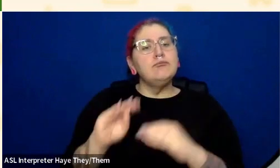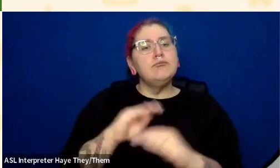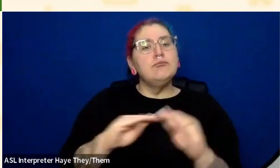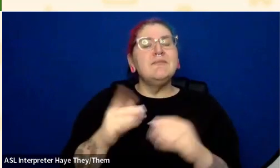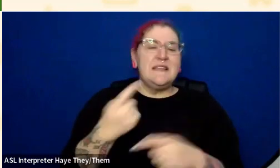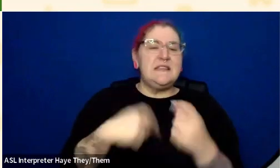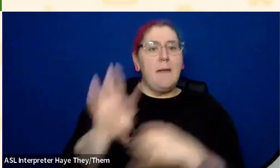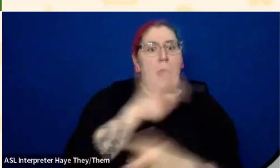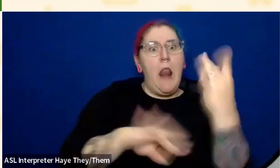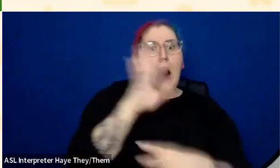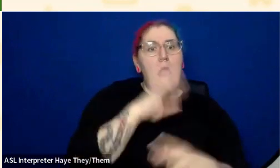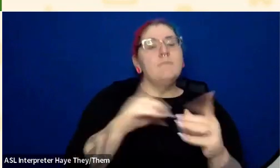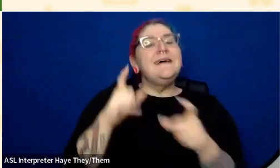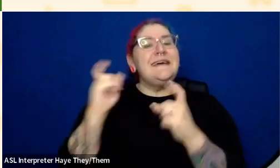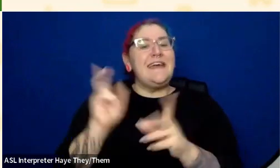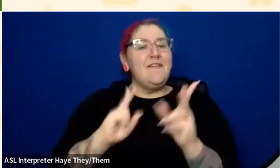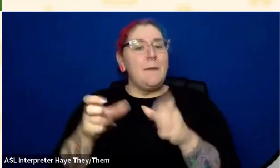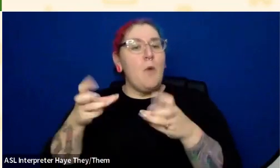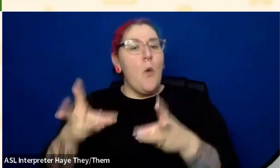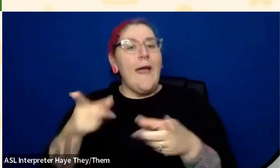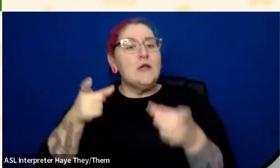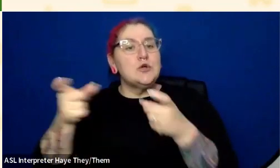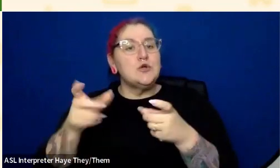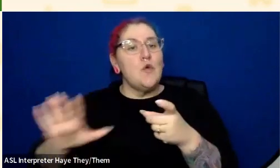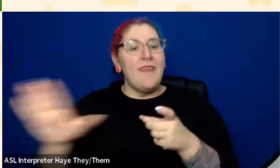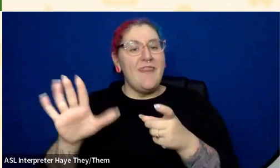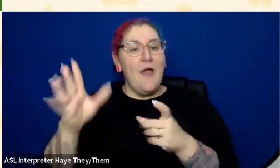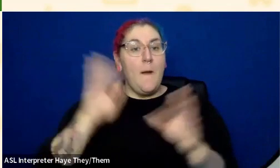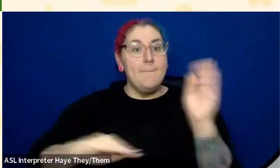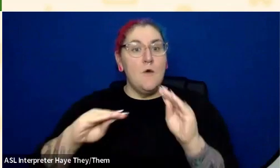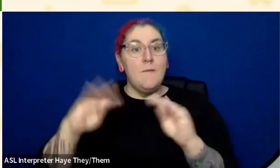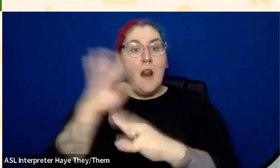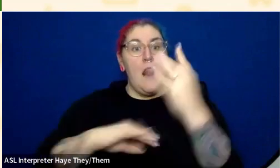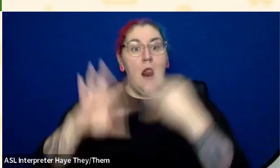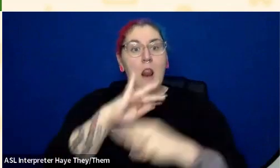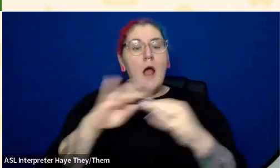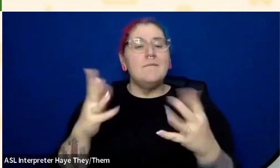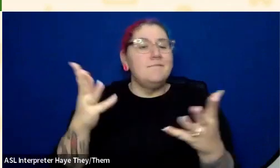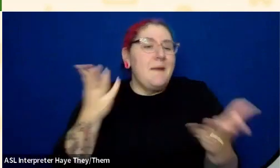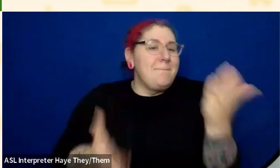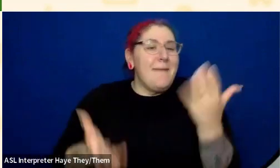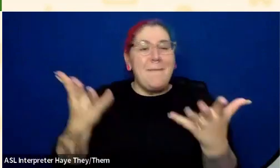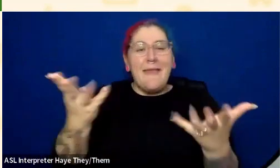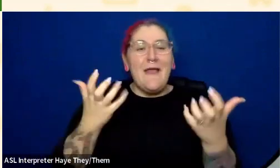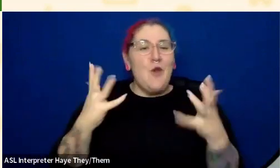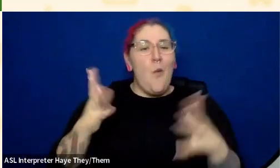para controlar la animación que tal vez no quiera configurarla en sus computadoras. Tal vez quieran pausarlo temporalmente.